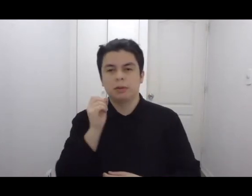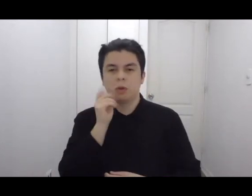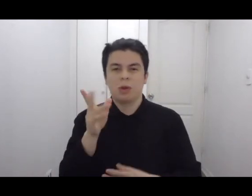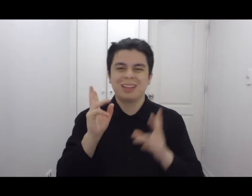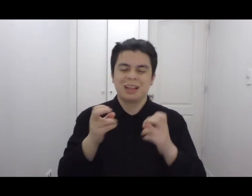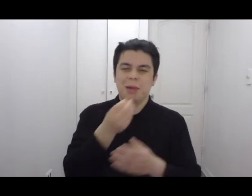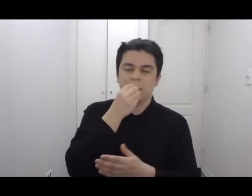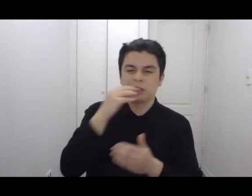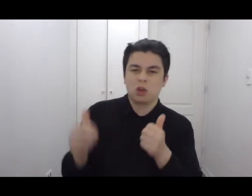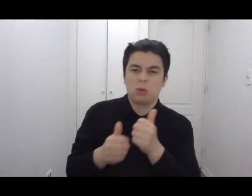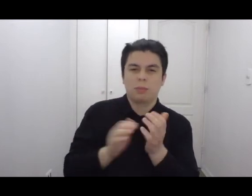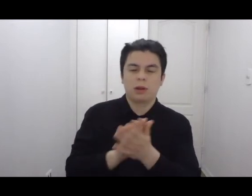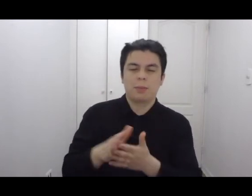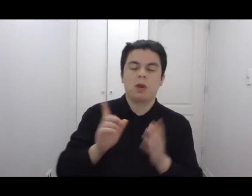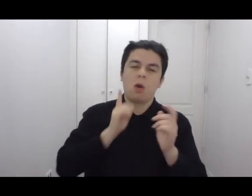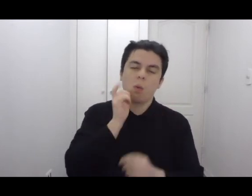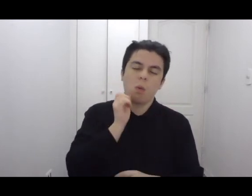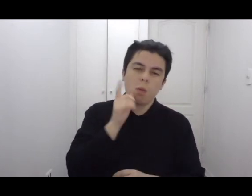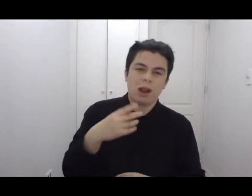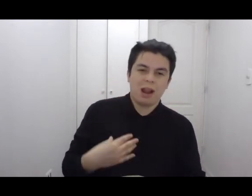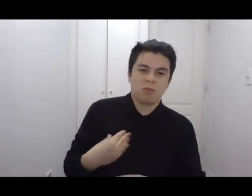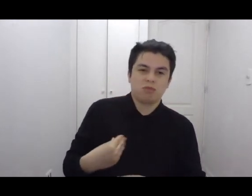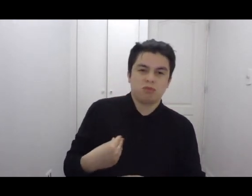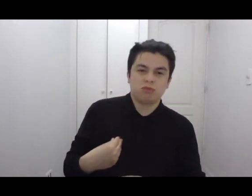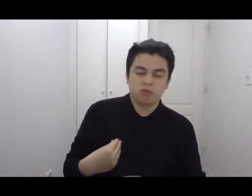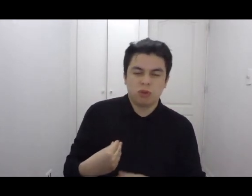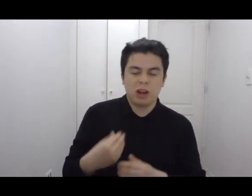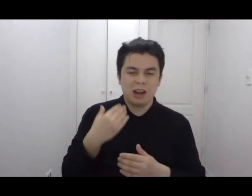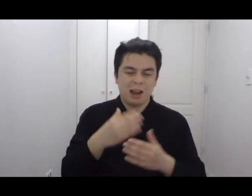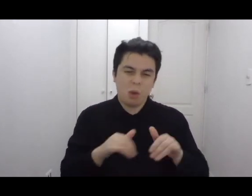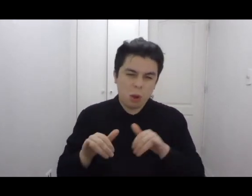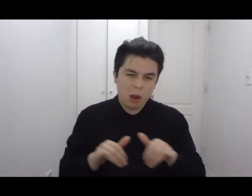respecto de base de alimentación complementaria que hay para lactante para gente que padece